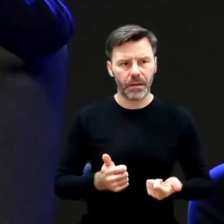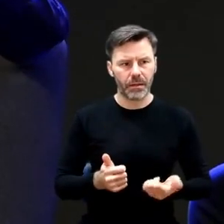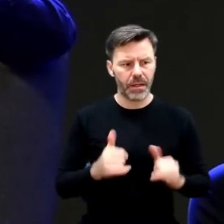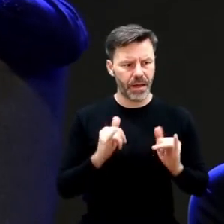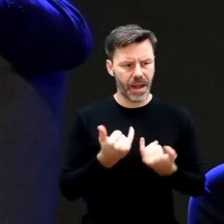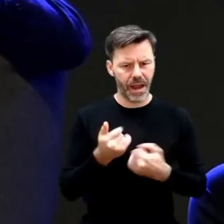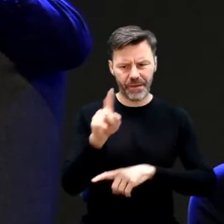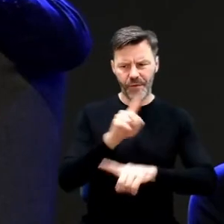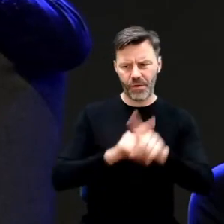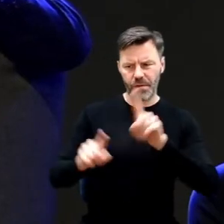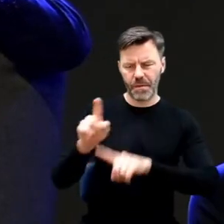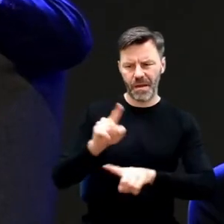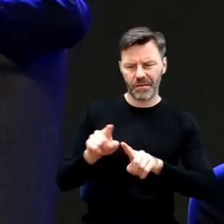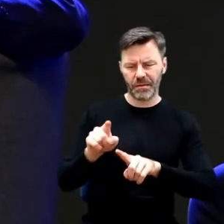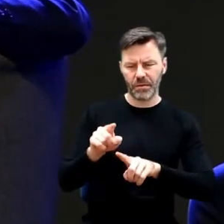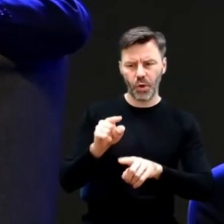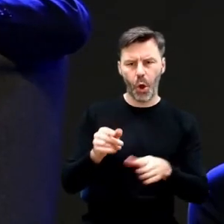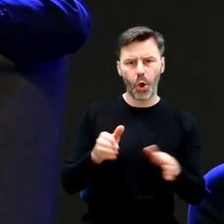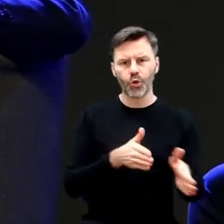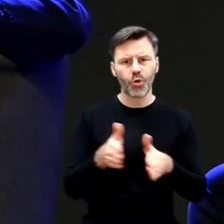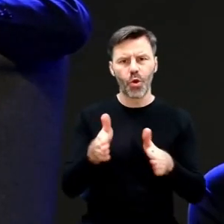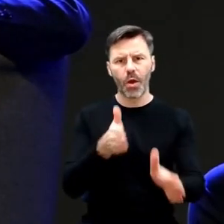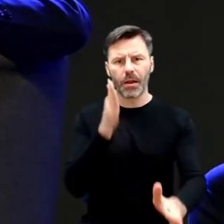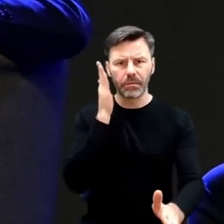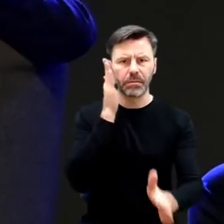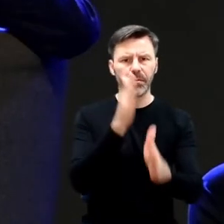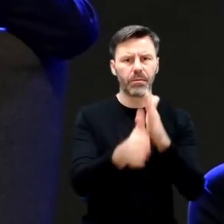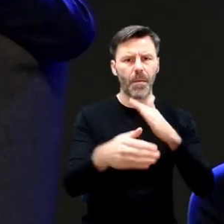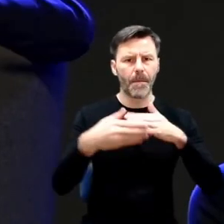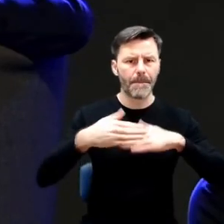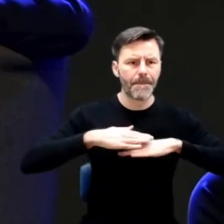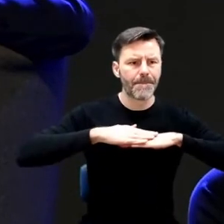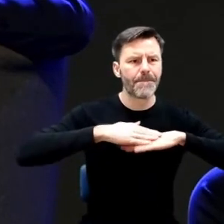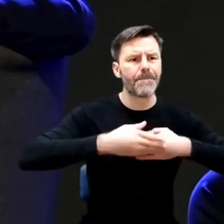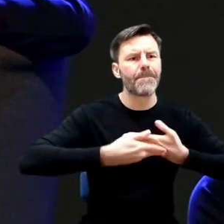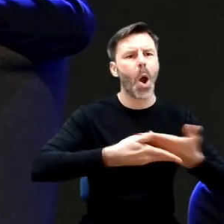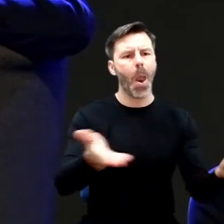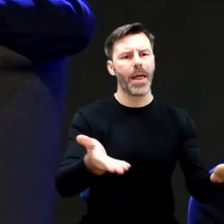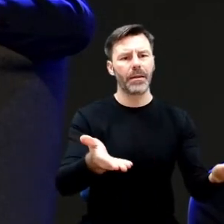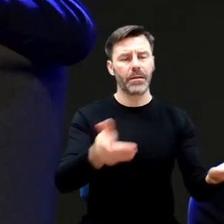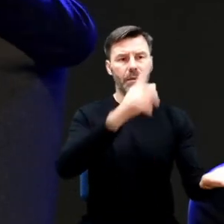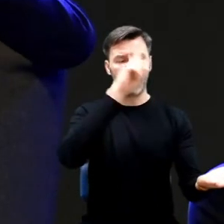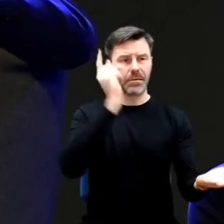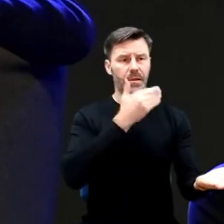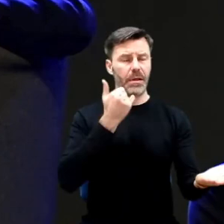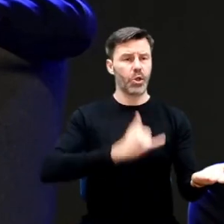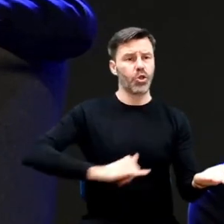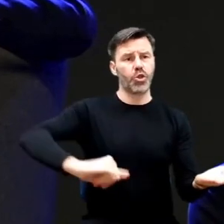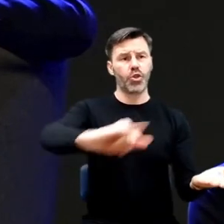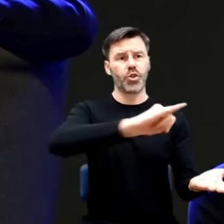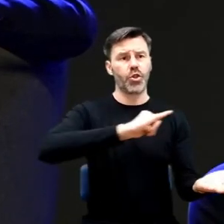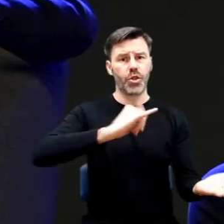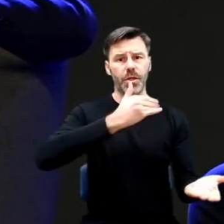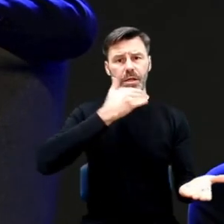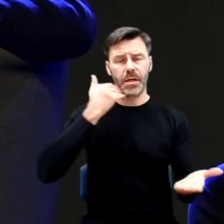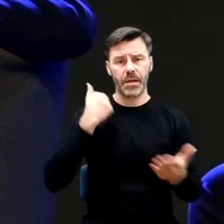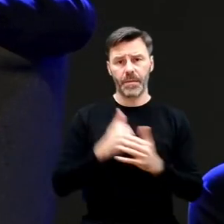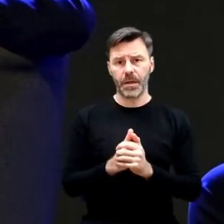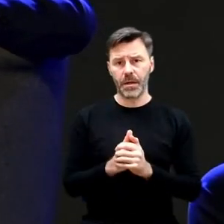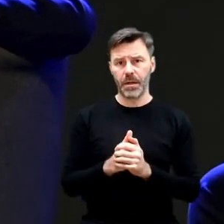że jest prowadzona droga w pole, gdzie nikt nie mieszka. A ja chodzę od 20, 30 lat po błocie.